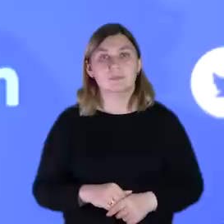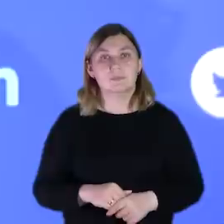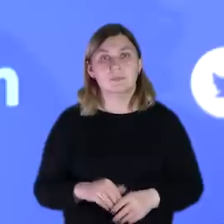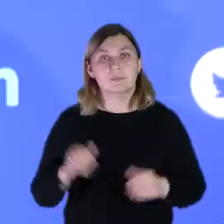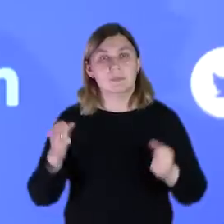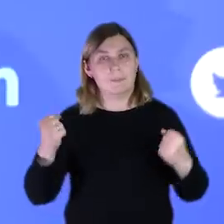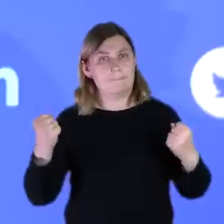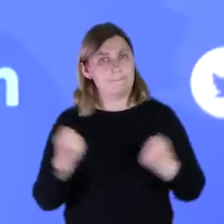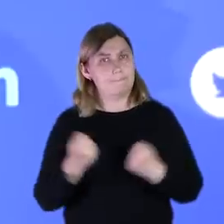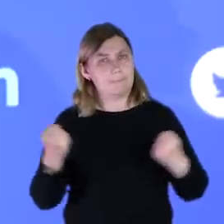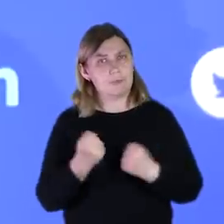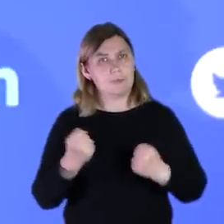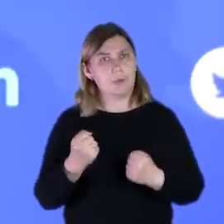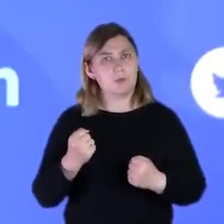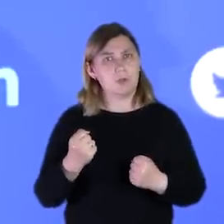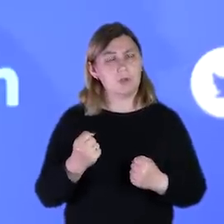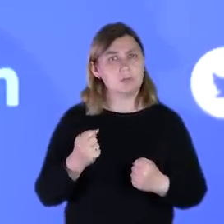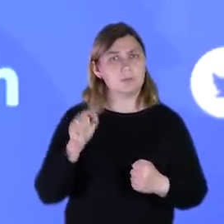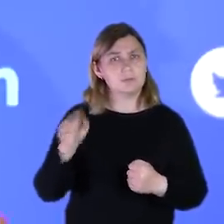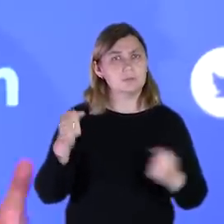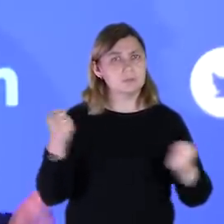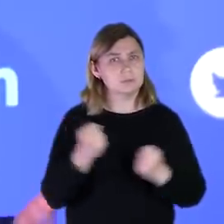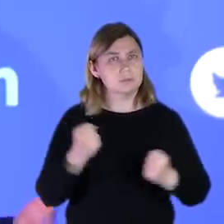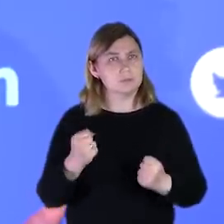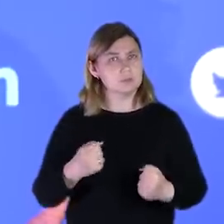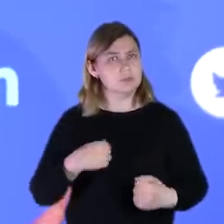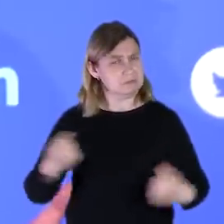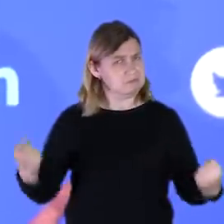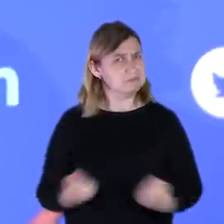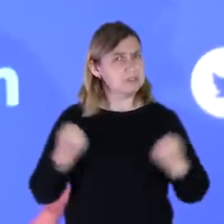mocnego... Może nie szaleństwa, ale takiej mocnej przebojowości z jego strony.